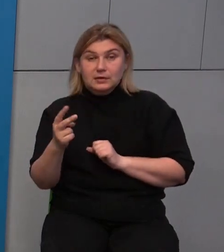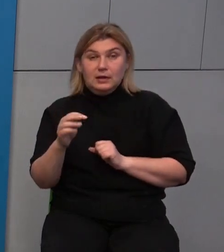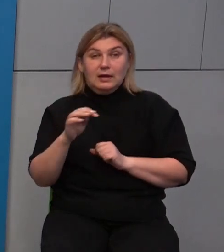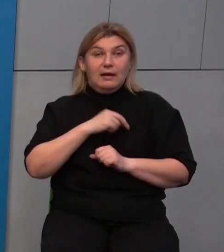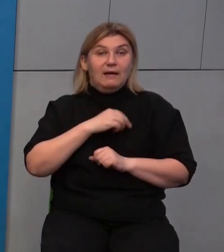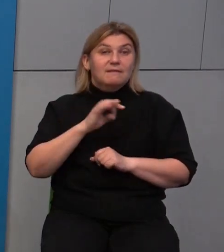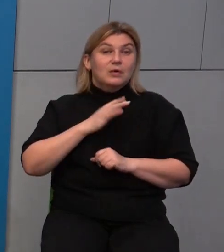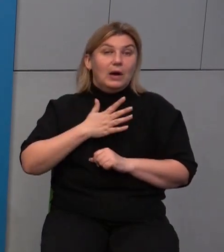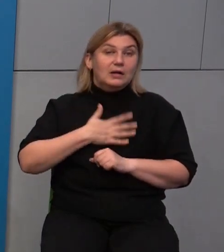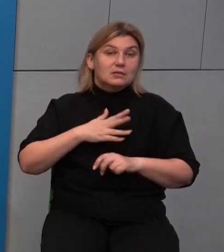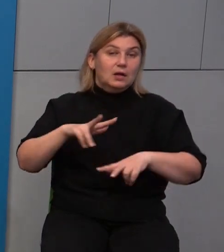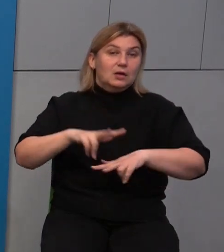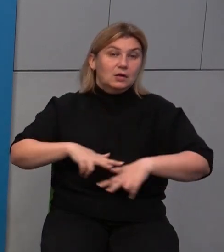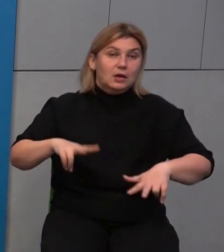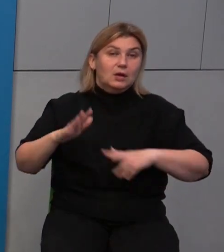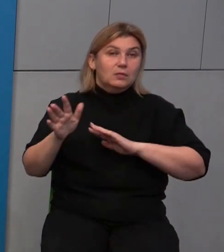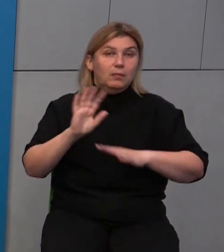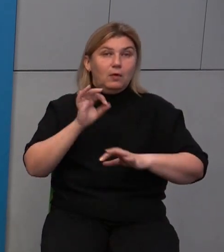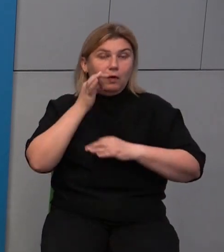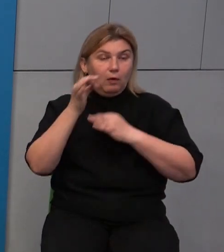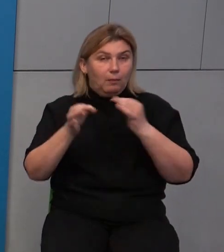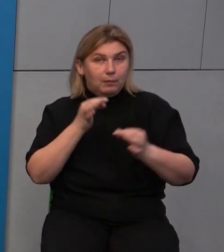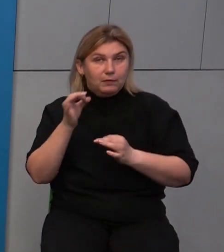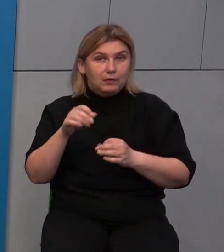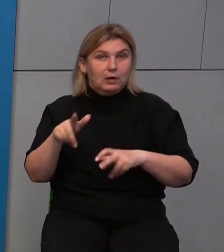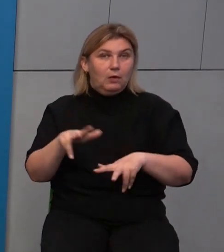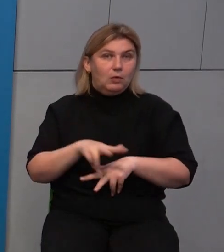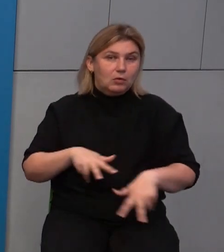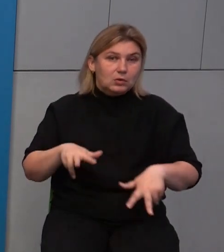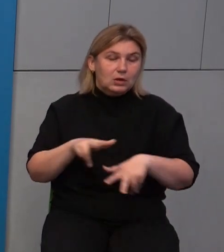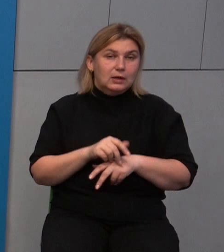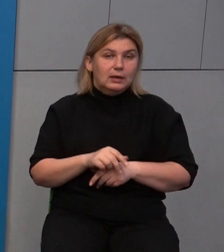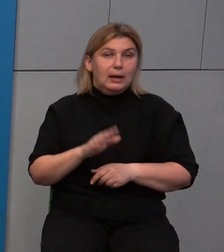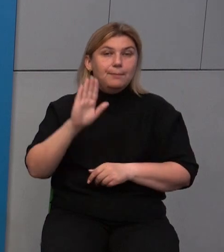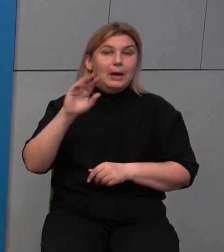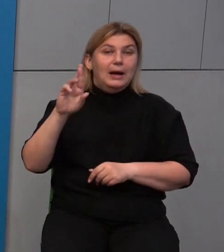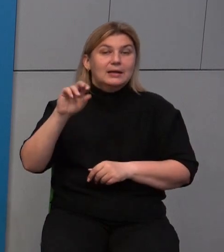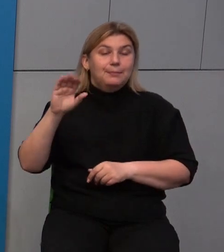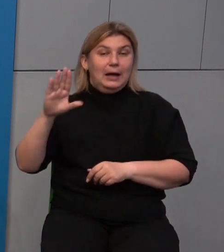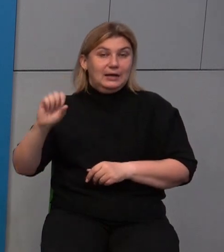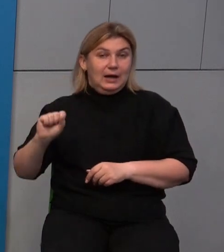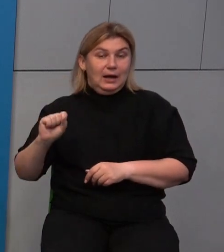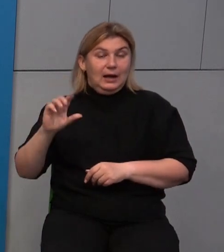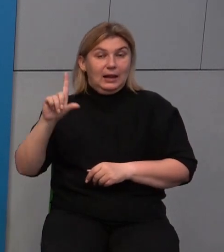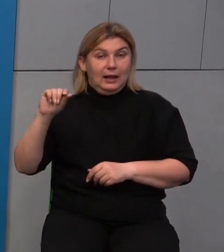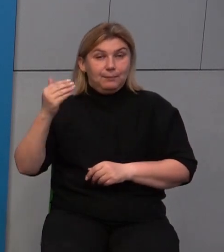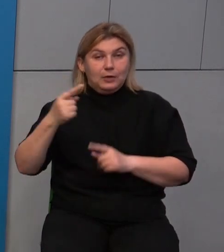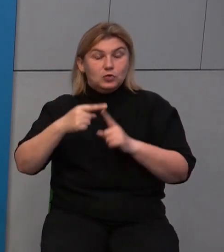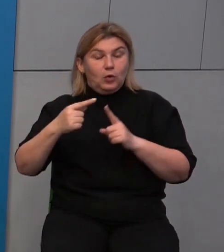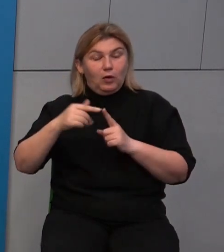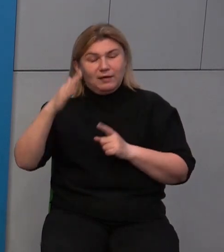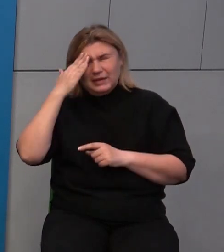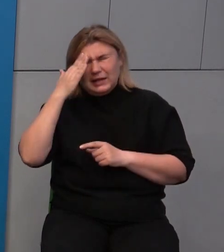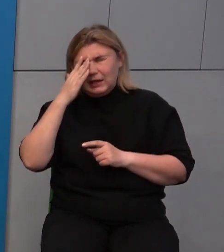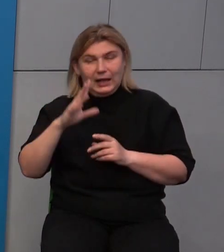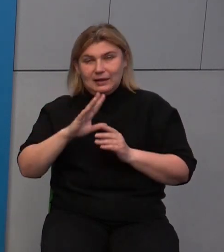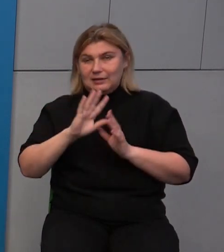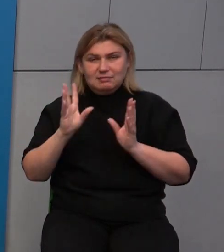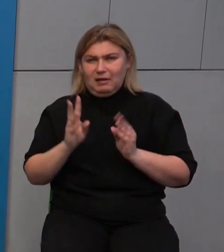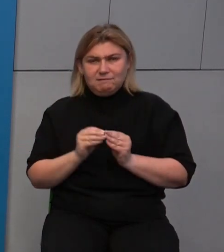i sposobu opowiadania o tej rodzinie. Barbara Lem trochę wiedziała o tym, ale na pewno nie na taką skalę,